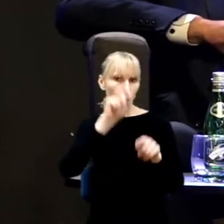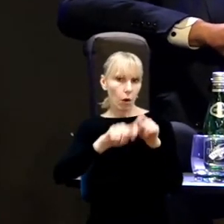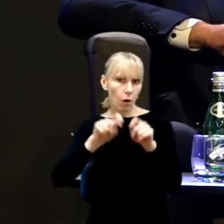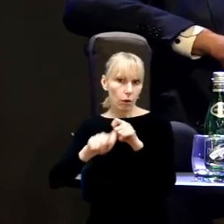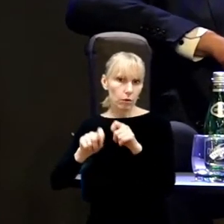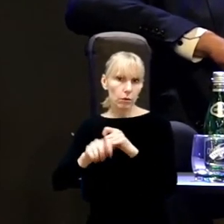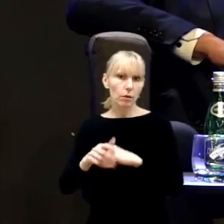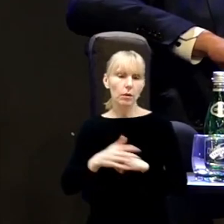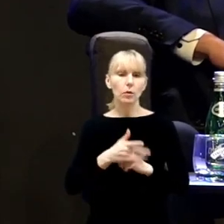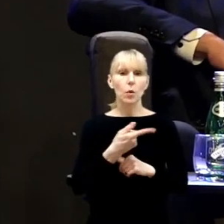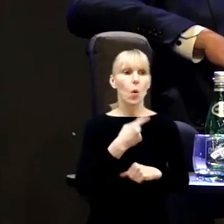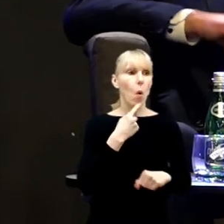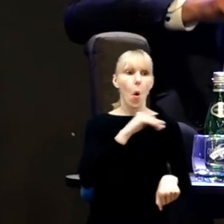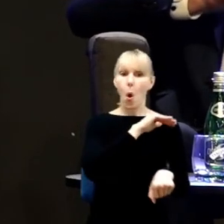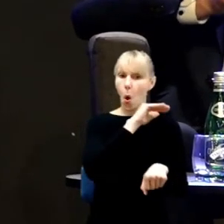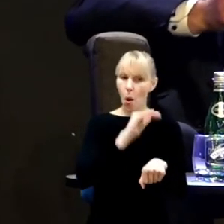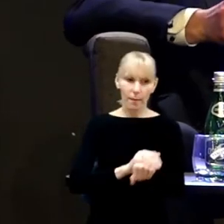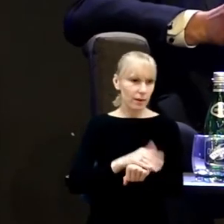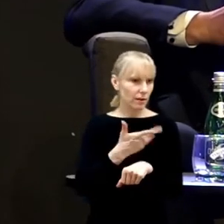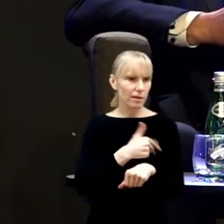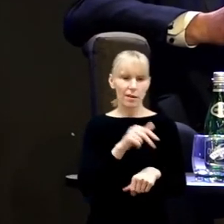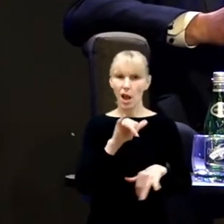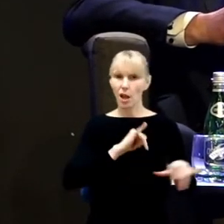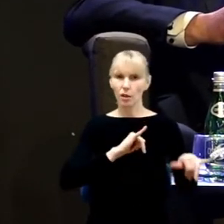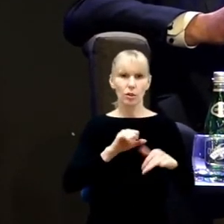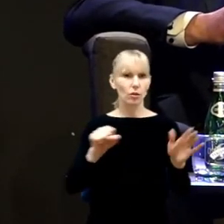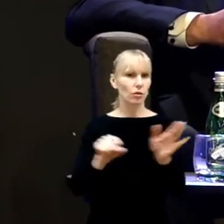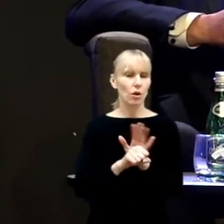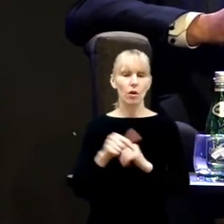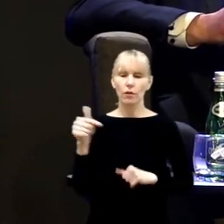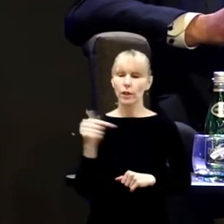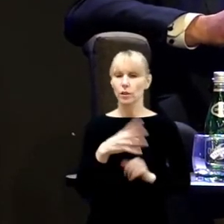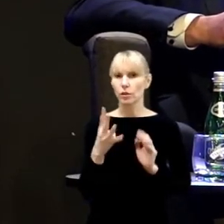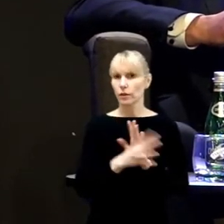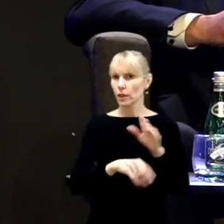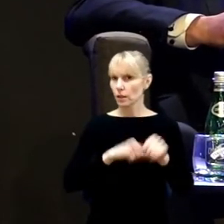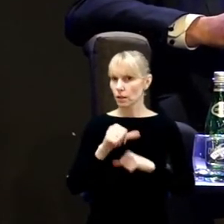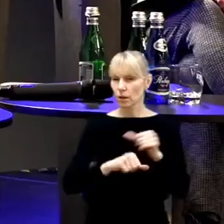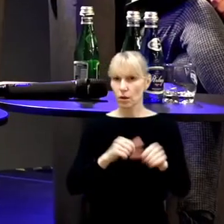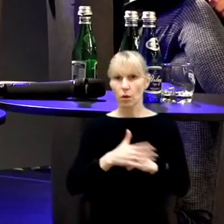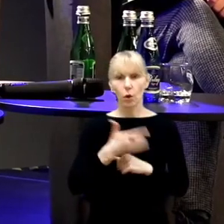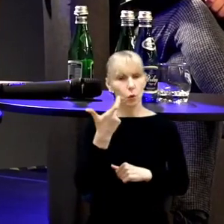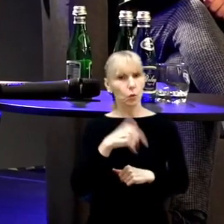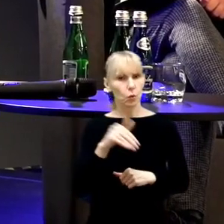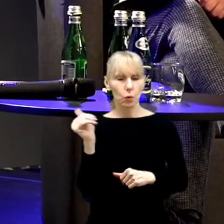Tych 100 tys. mieszkań do 2019 roku nie udało się zrealizować. Mowa była niedawno o 20 tysiącach kilku.